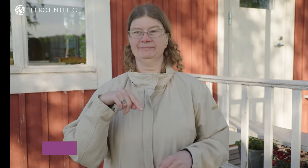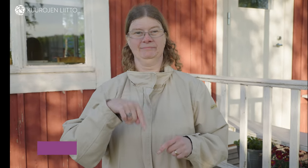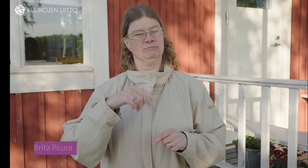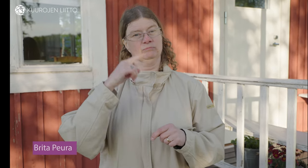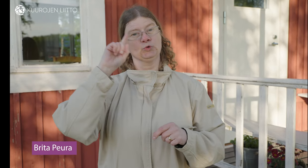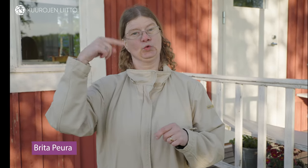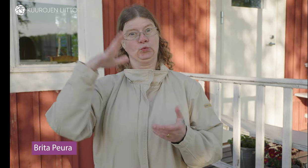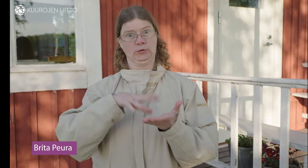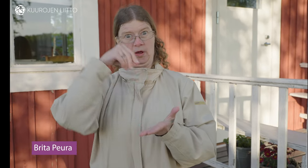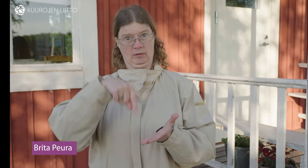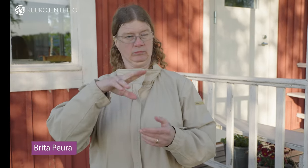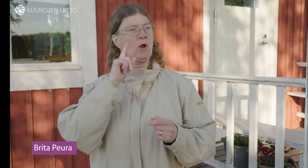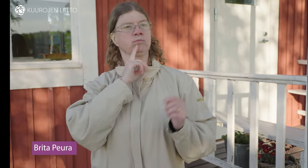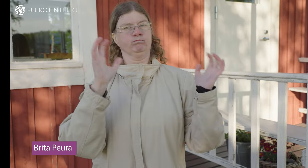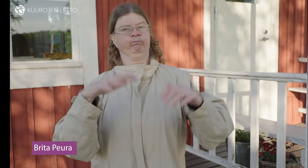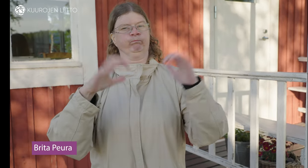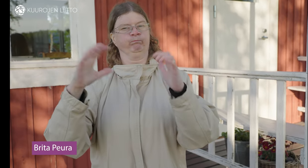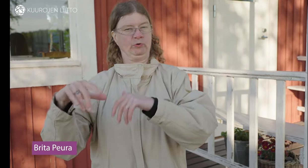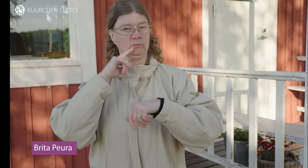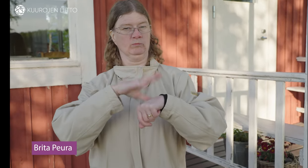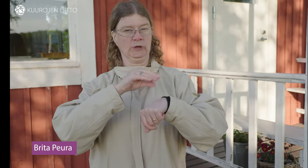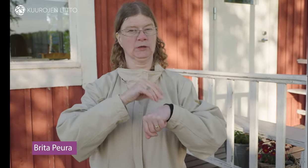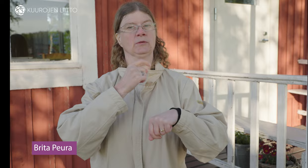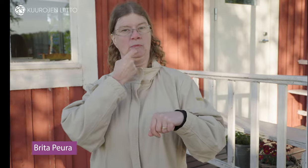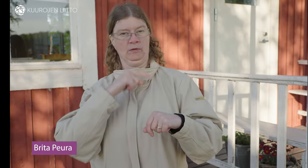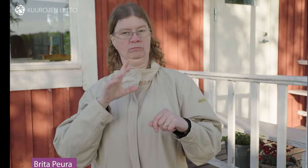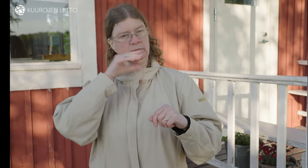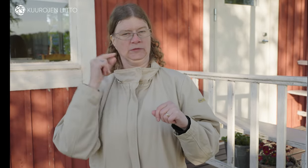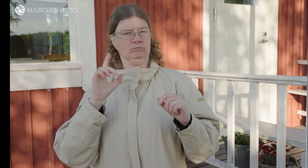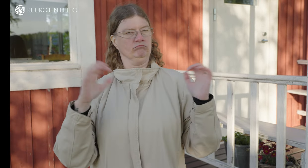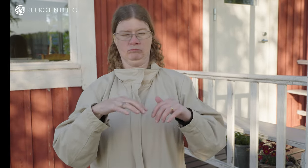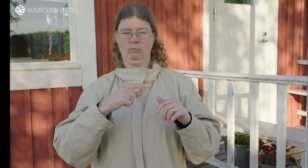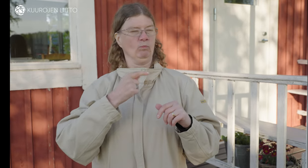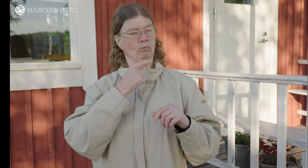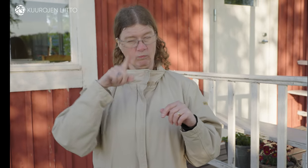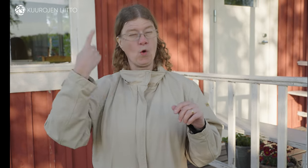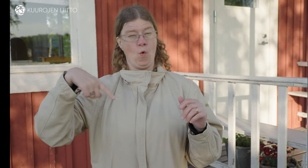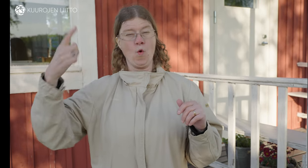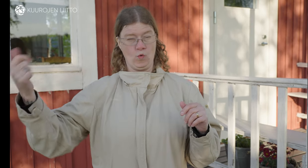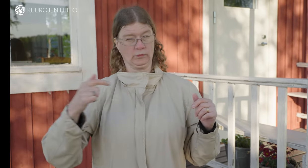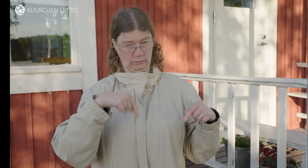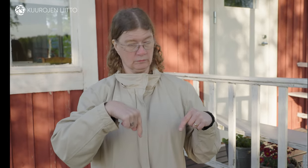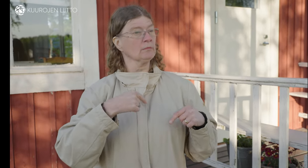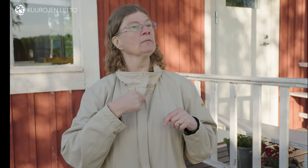Solsand on paikka, johon suomenruotsalaiset kuurot Ruotsista - Ruotsista ja Suomesta ovat kokoontuneet lukemattomia kertoja vuosien ajan.